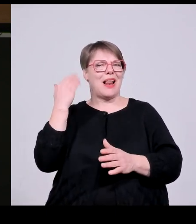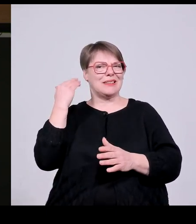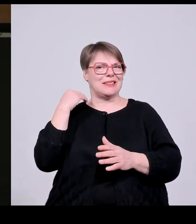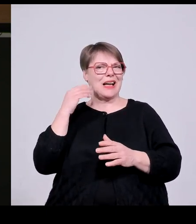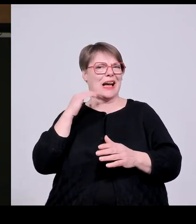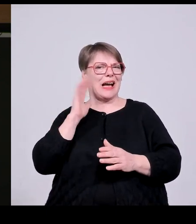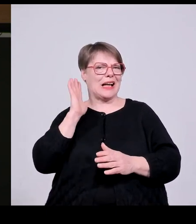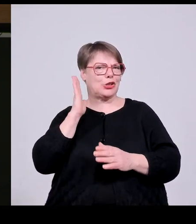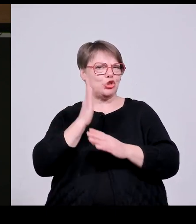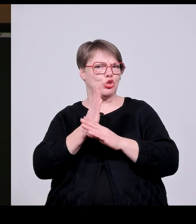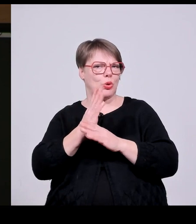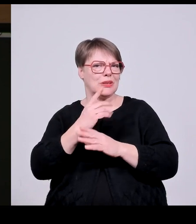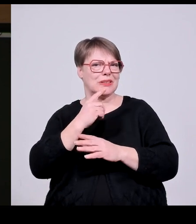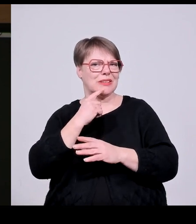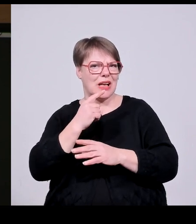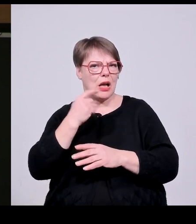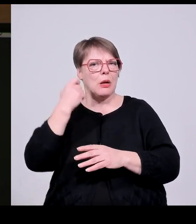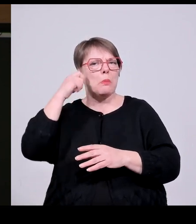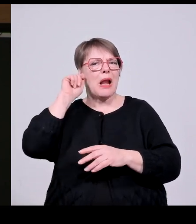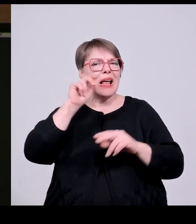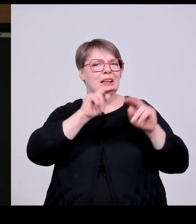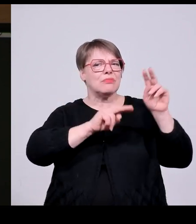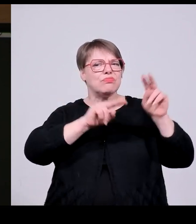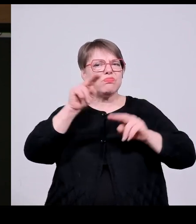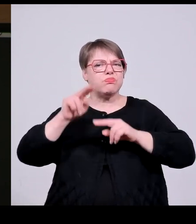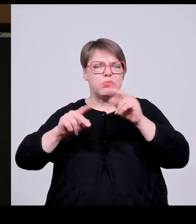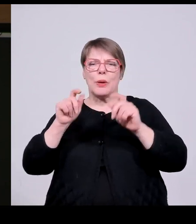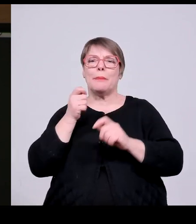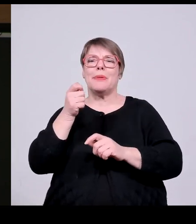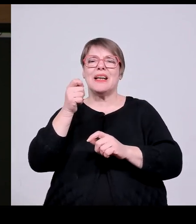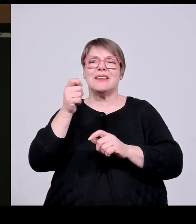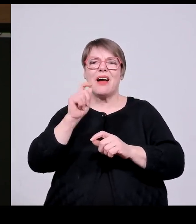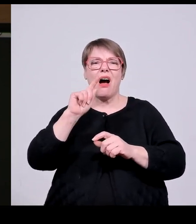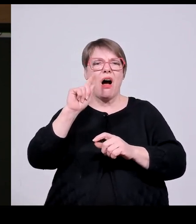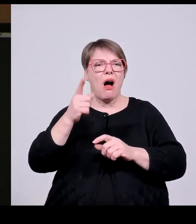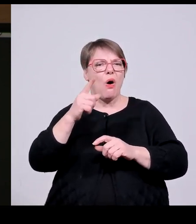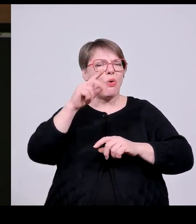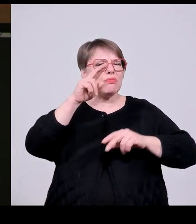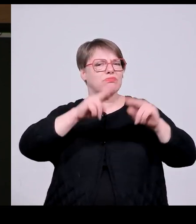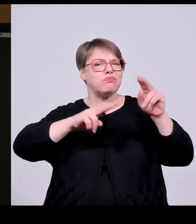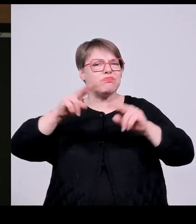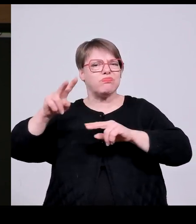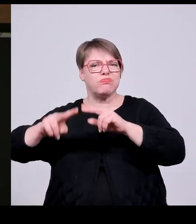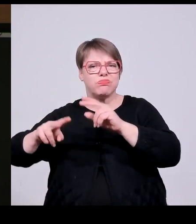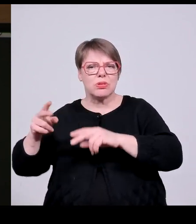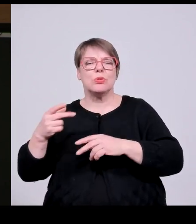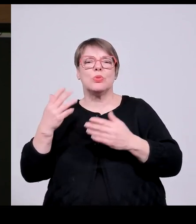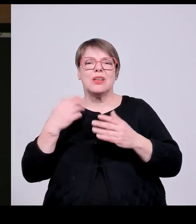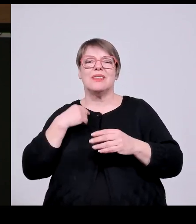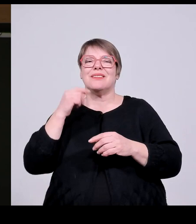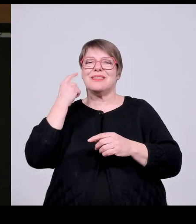und ich freue mich, dass wir dieses Gesetz jetzt in die Bahnen lenken und heute darüber abstimmen. Vielen Dank für die Aufmerksamkeit.